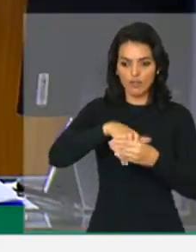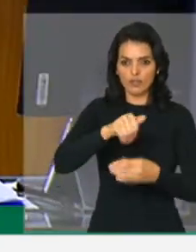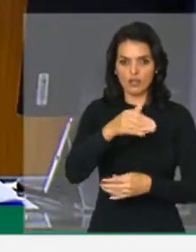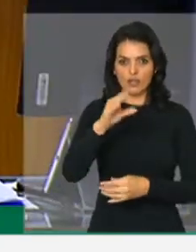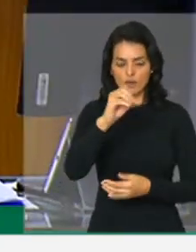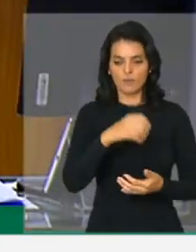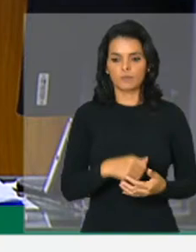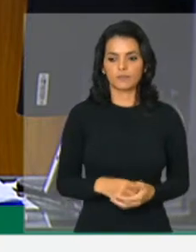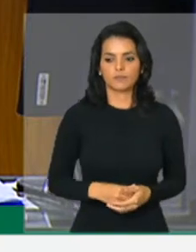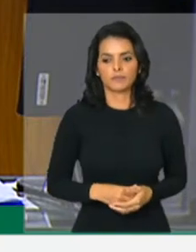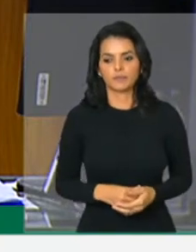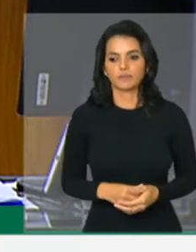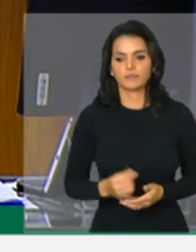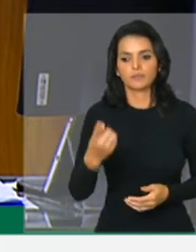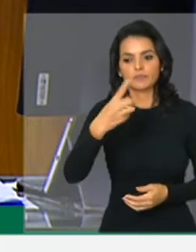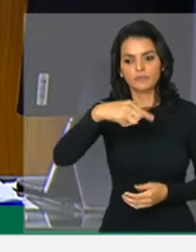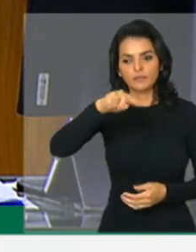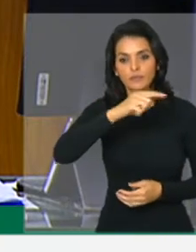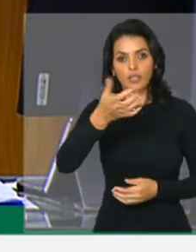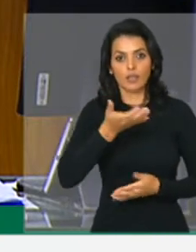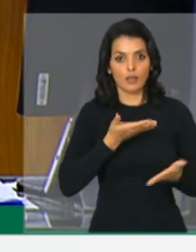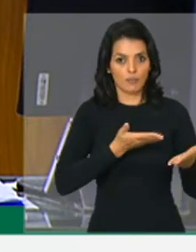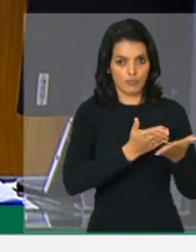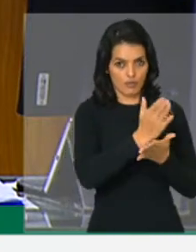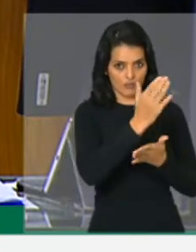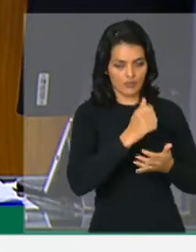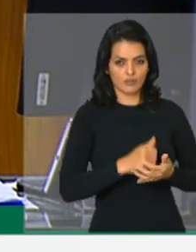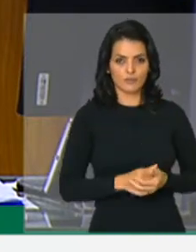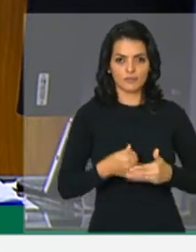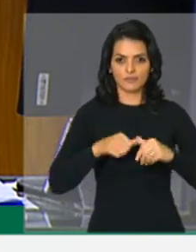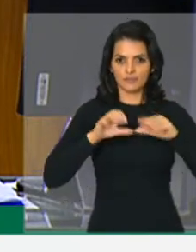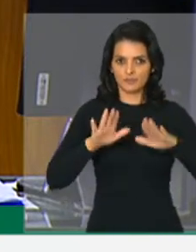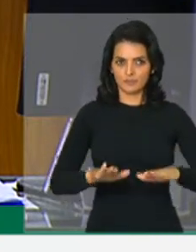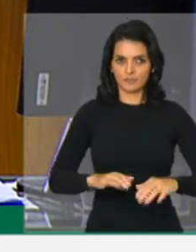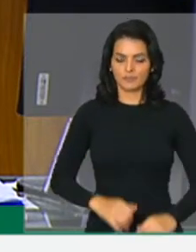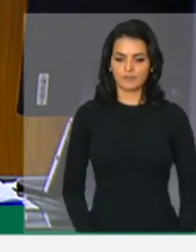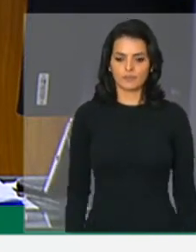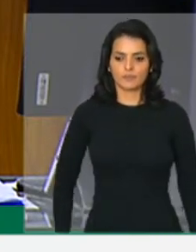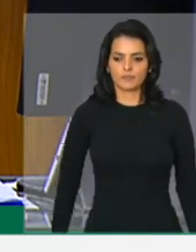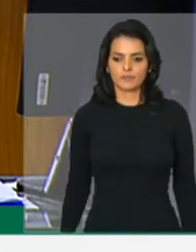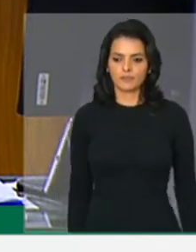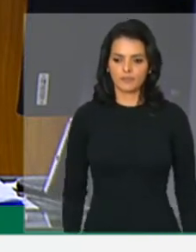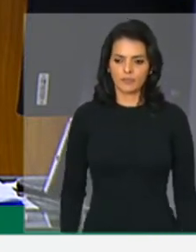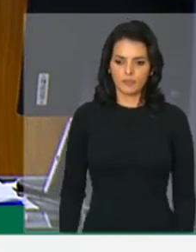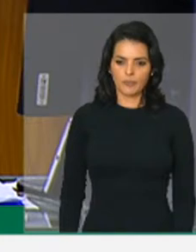PELO PT. PRAF PRAF -- [PRESIDENTE]: A PRESIDÊNCIA SOLICITA AS SENHORAS DEPUTADAS E AOS SENHORES DEPUTADOS QUE REGISTREM OS VOTOS DO INFOLEG